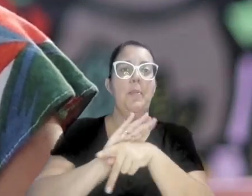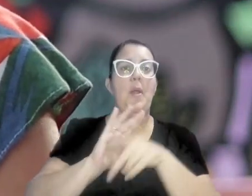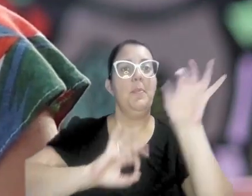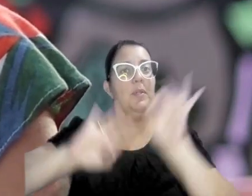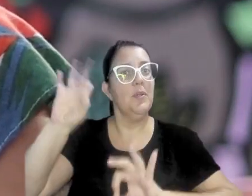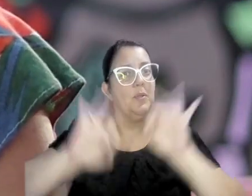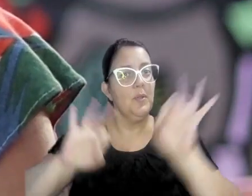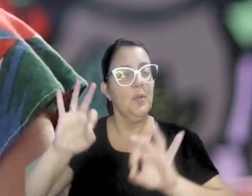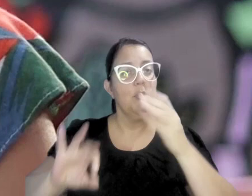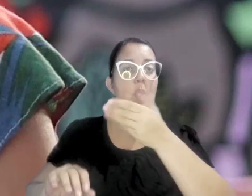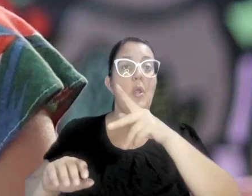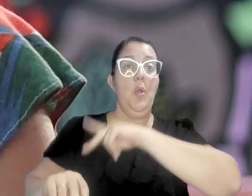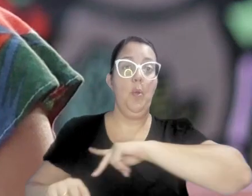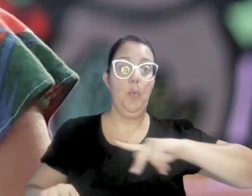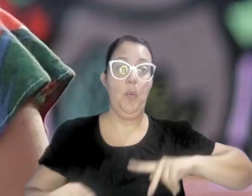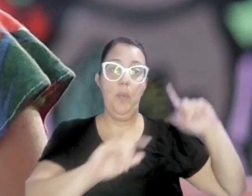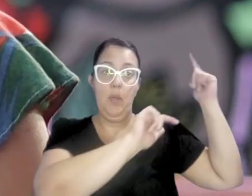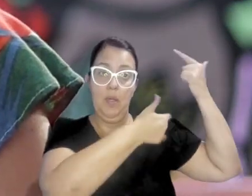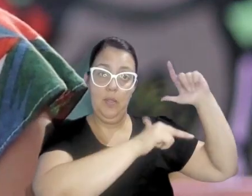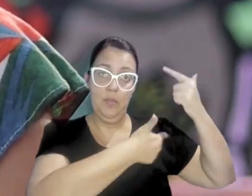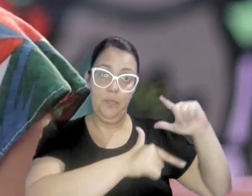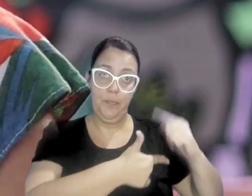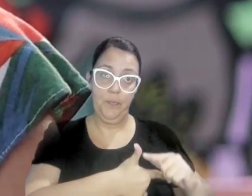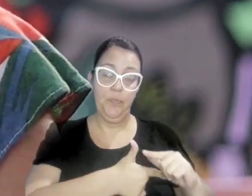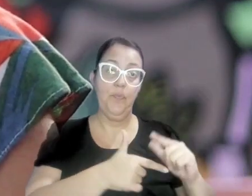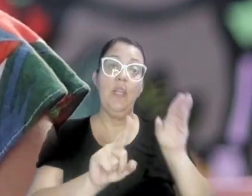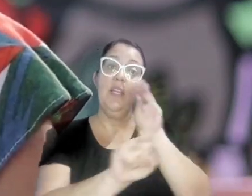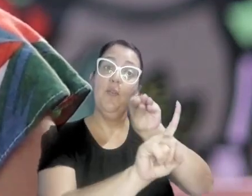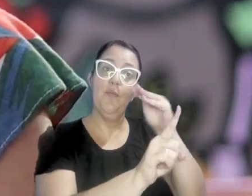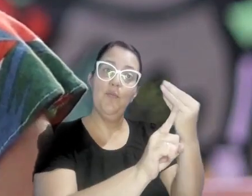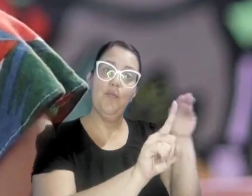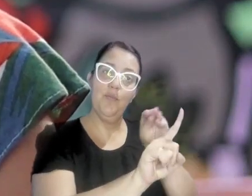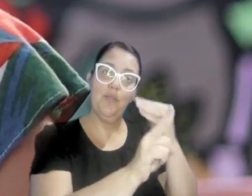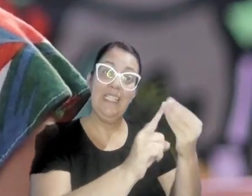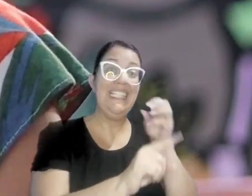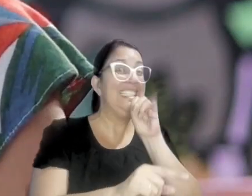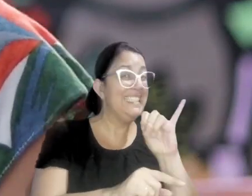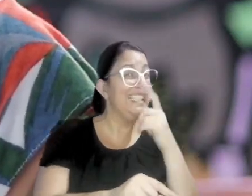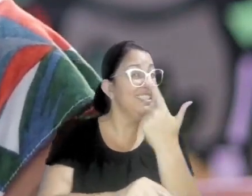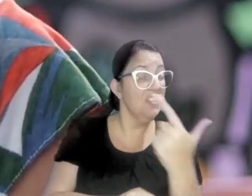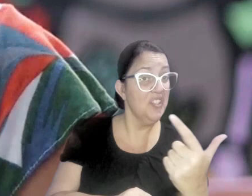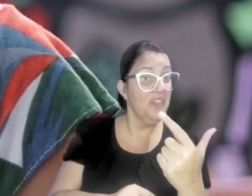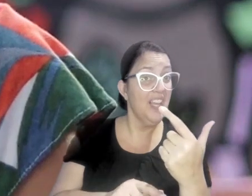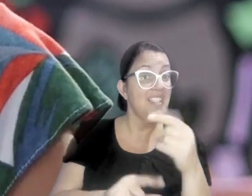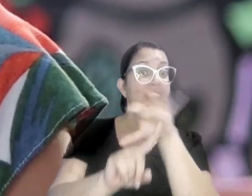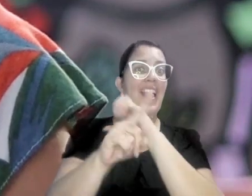principalmente sobre populações historicamente já vulnerabilizadas... Se isso não fosse possível, no mínimo, a sociedade ia ter